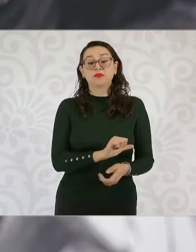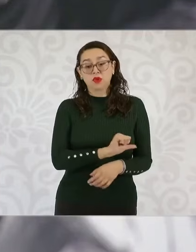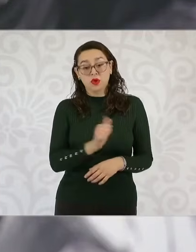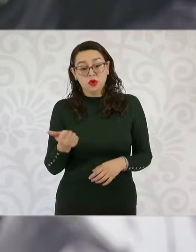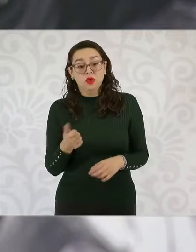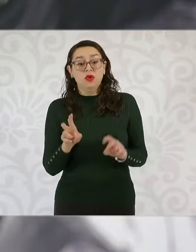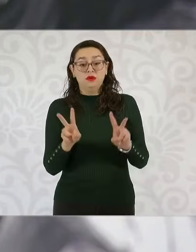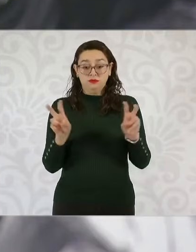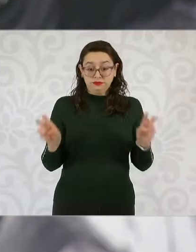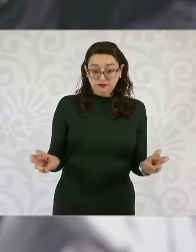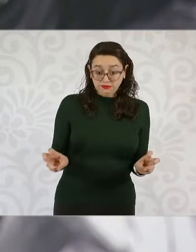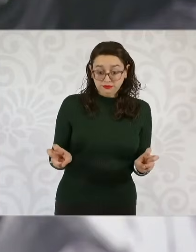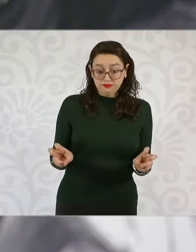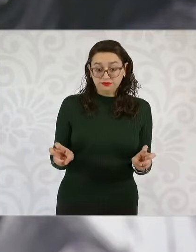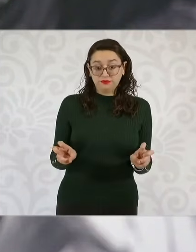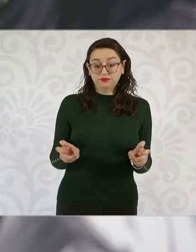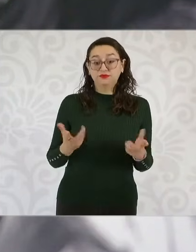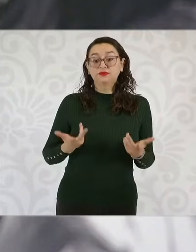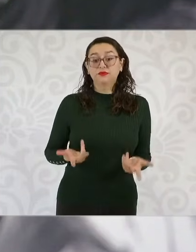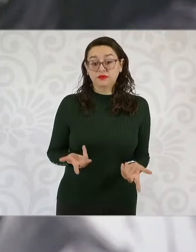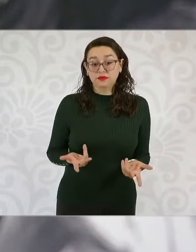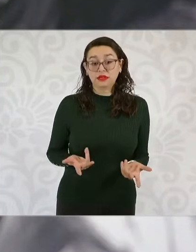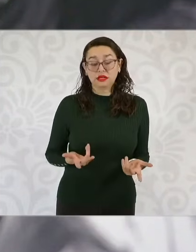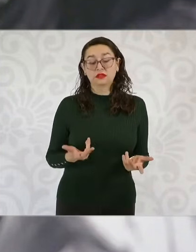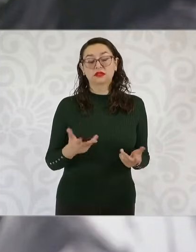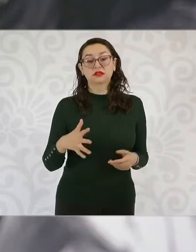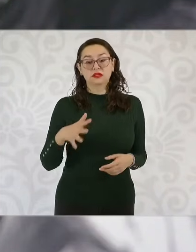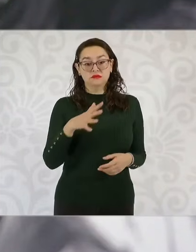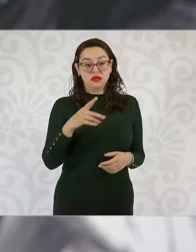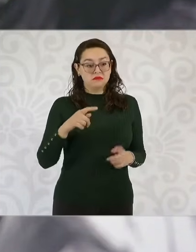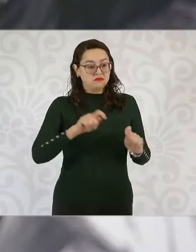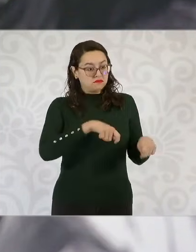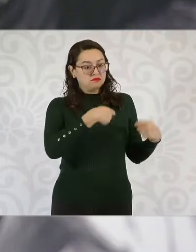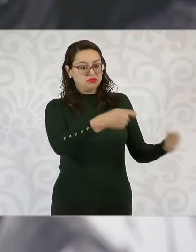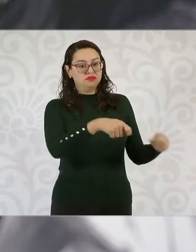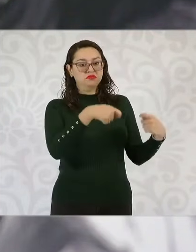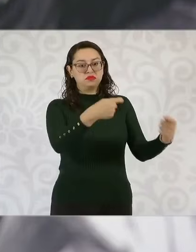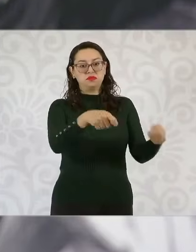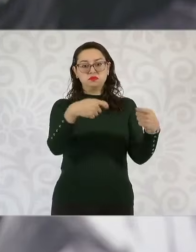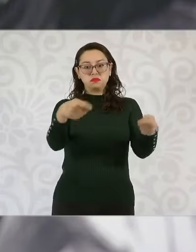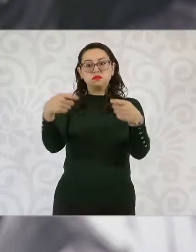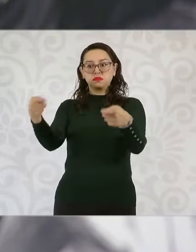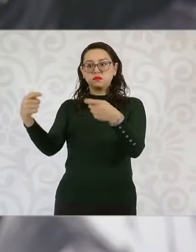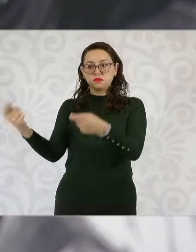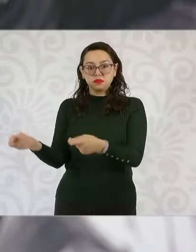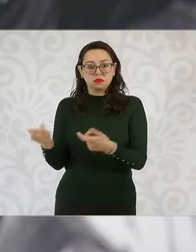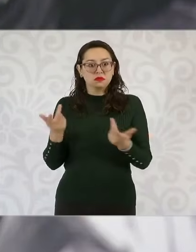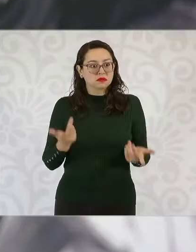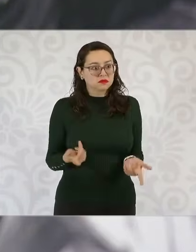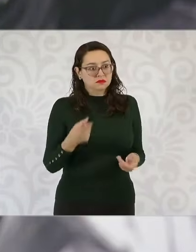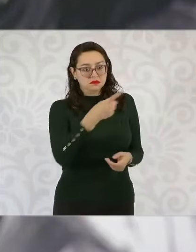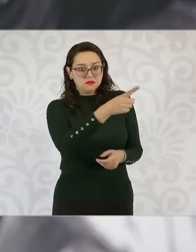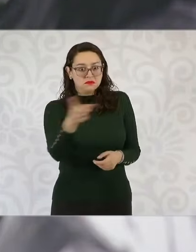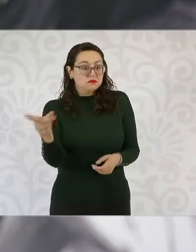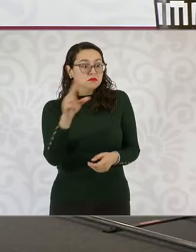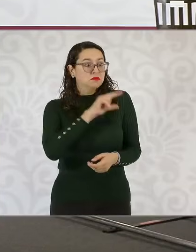90 zonas en estas fosas rondas la producción que aportan la iniciativa privada actualmente está